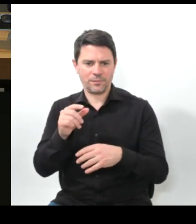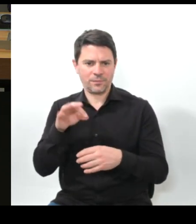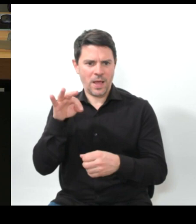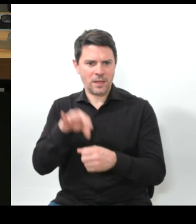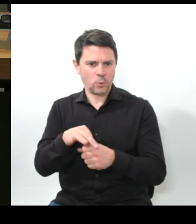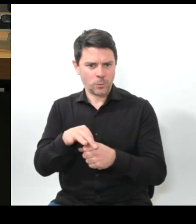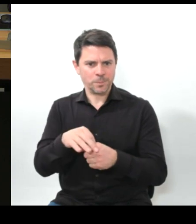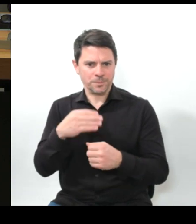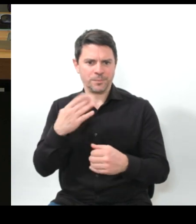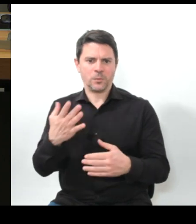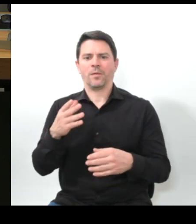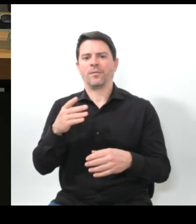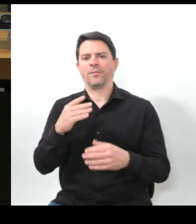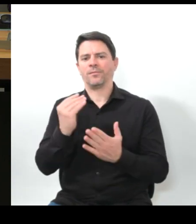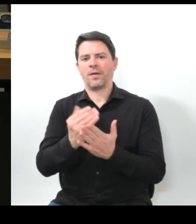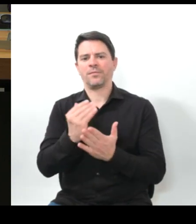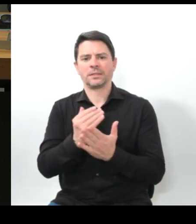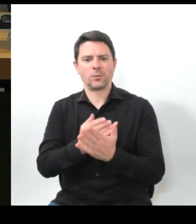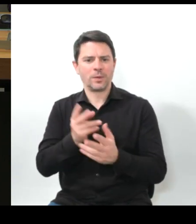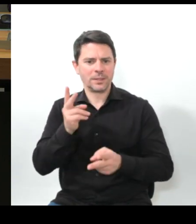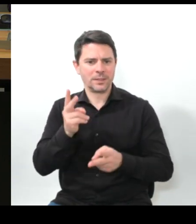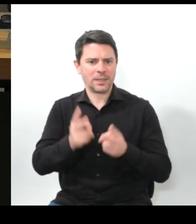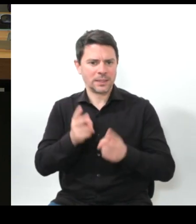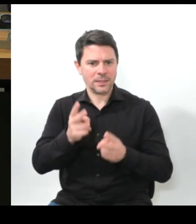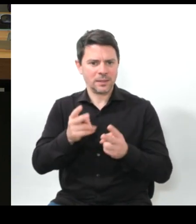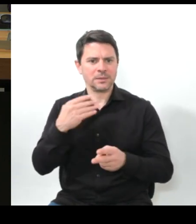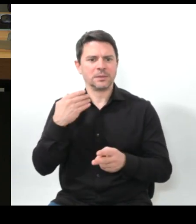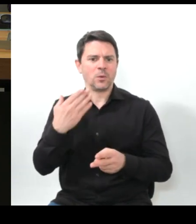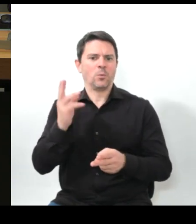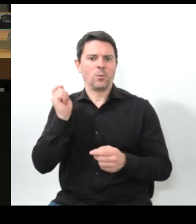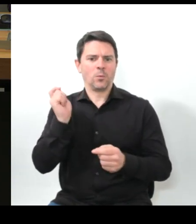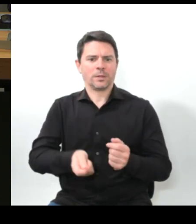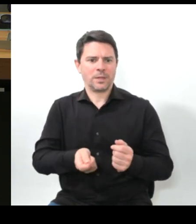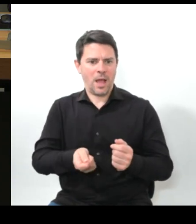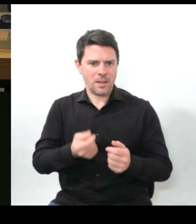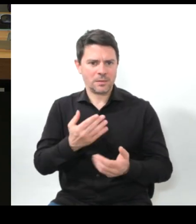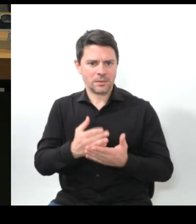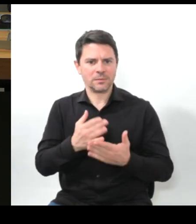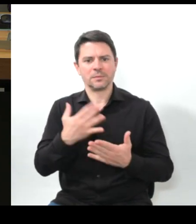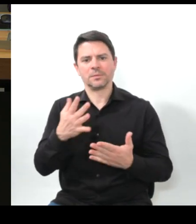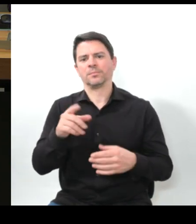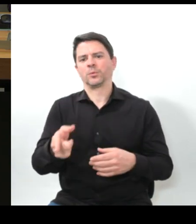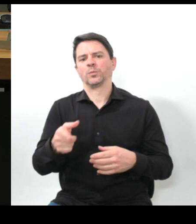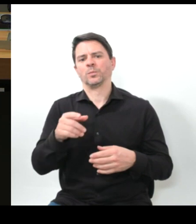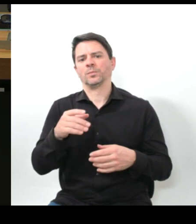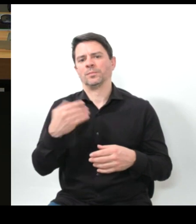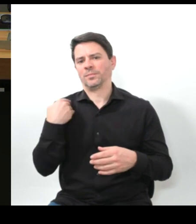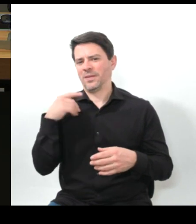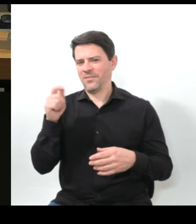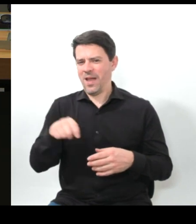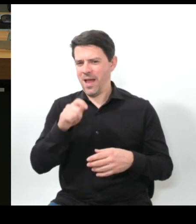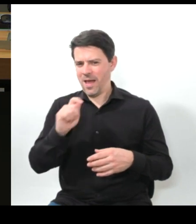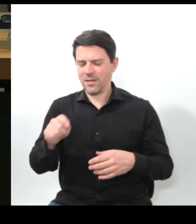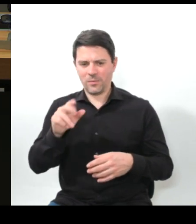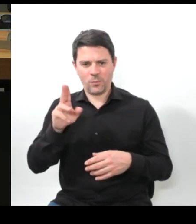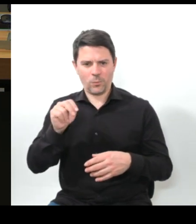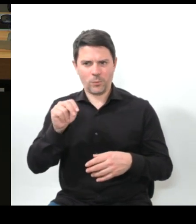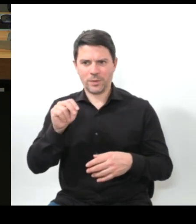stattgefundene Wahl ungültig ist, dass also die demokratische Wahl dieses Parlaments mangel Behaftung ist und damit die